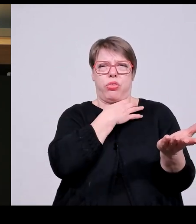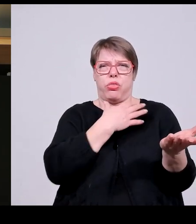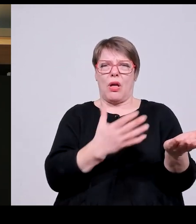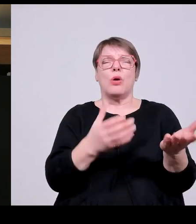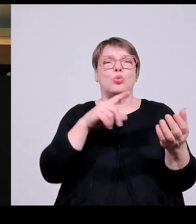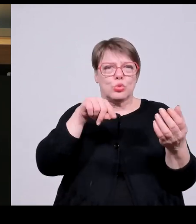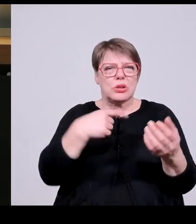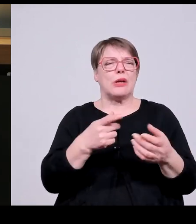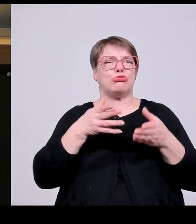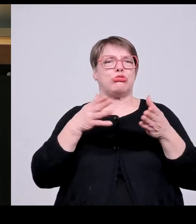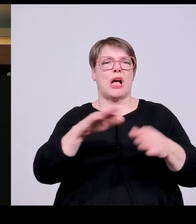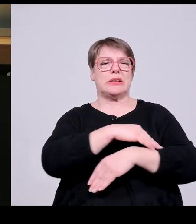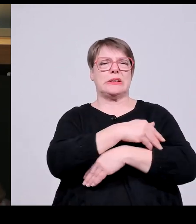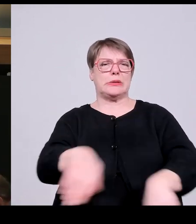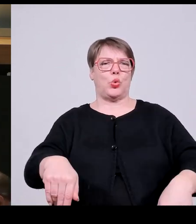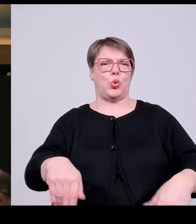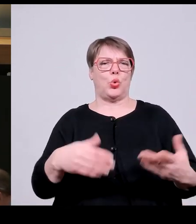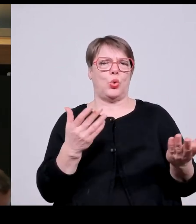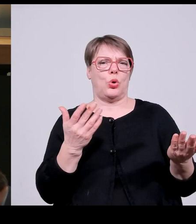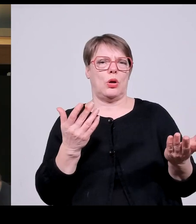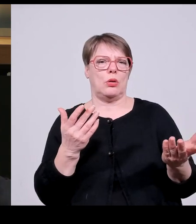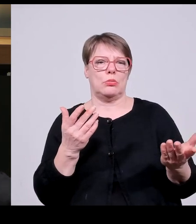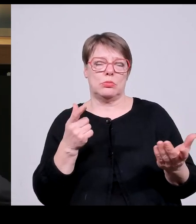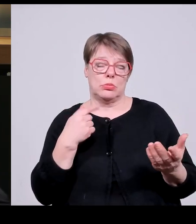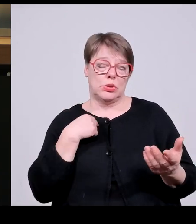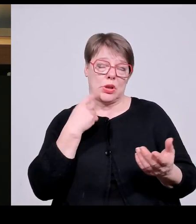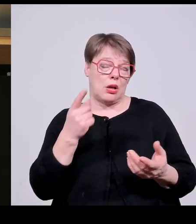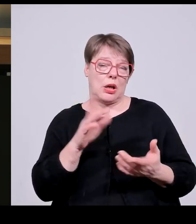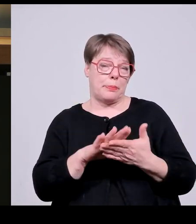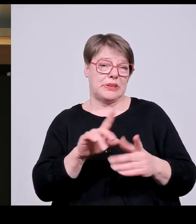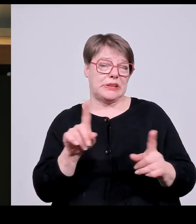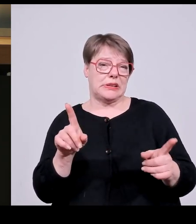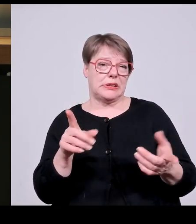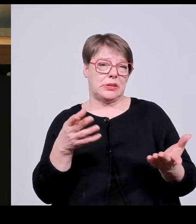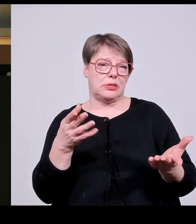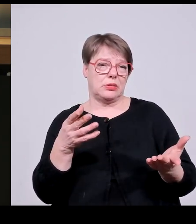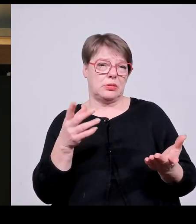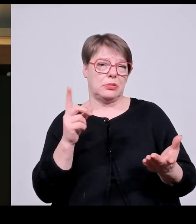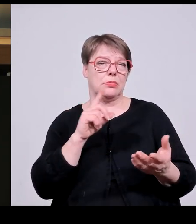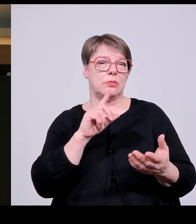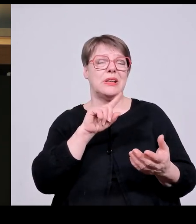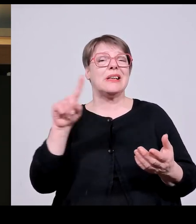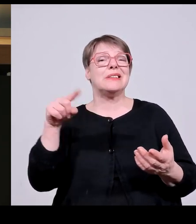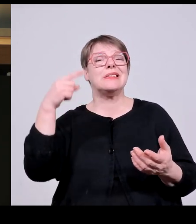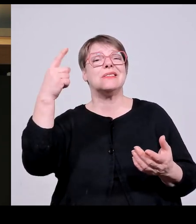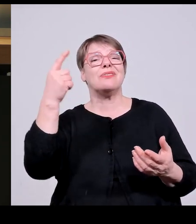Wir haben heute einen Antrag vorlegen der Liberalen. Die CDU hat dieses auch immer wieder auf die Tagesordnung gesetzt.